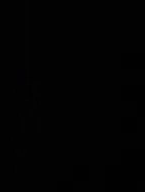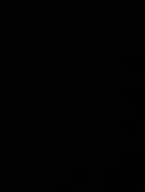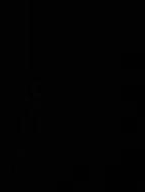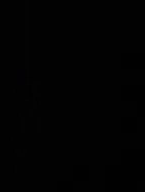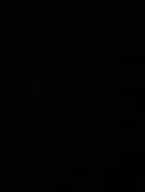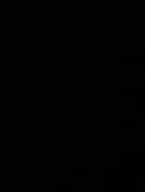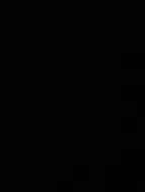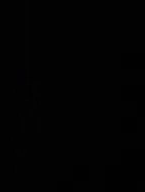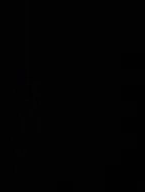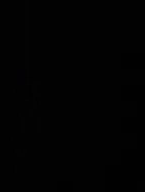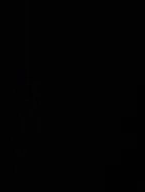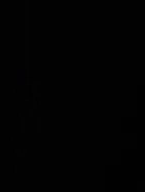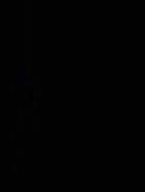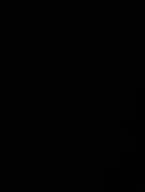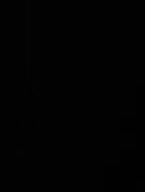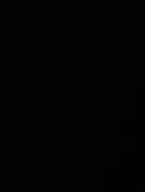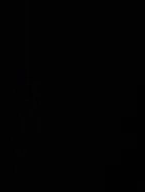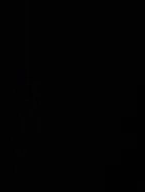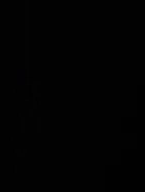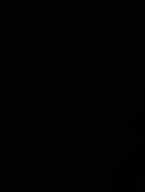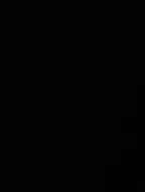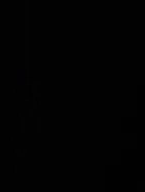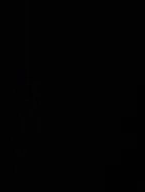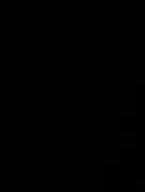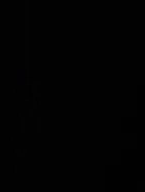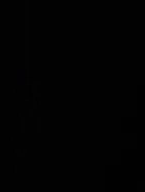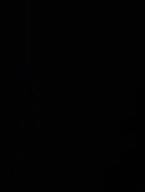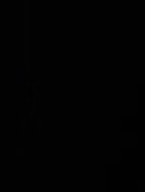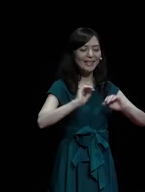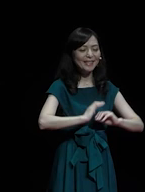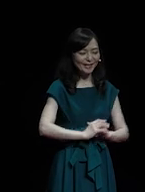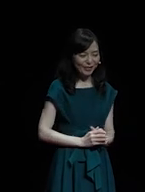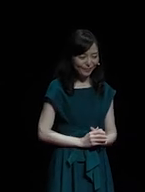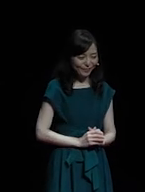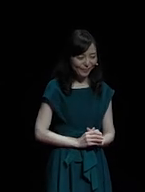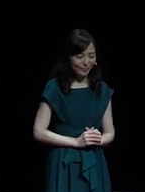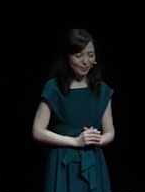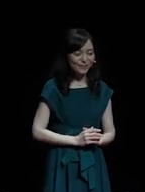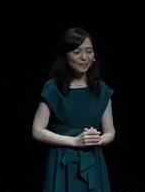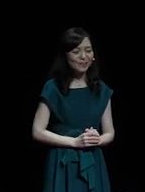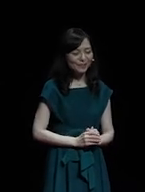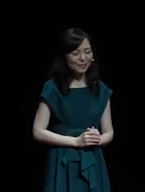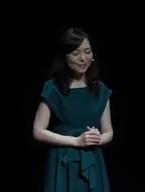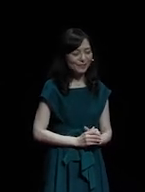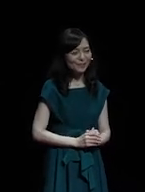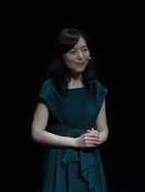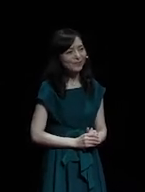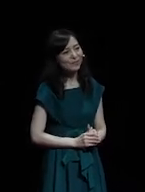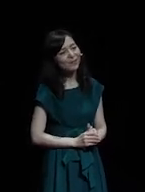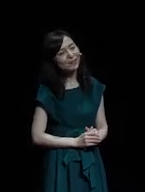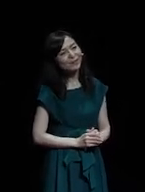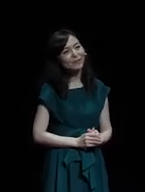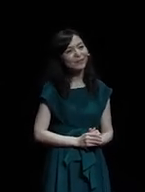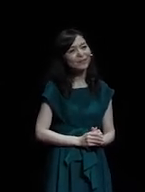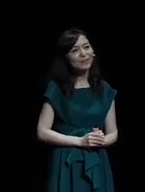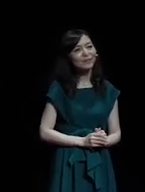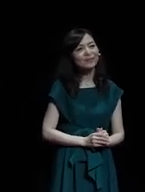Se celebró “Diálogo en silencio” [Diálogo en silencio] [Un entretenimiento que supera las barreras